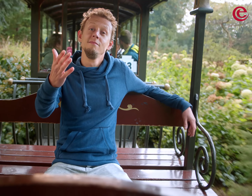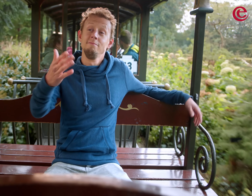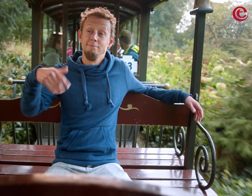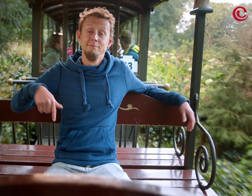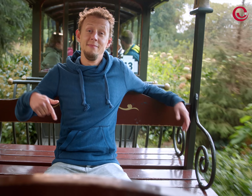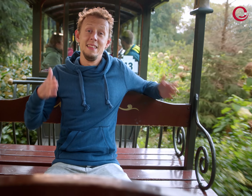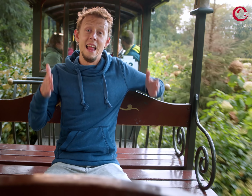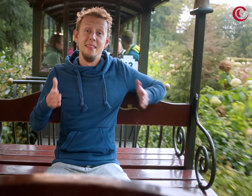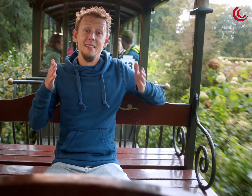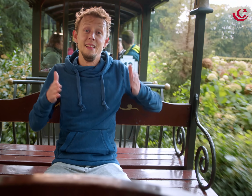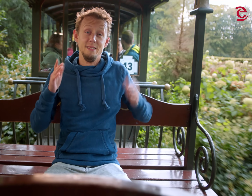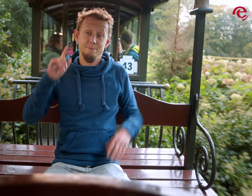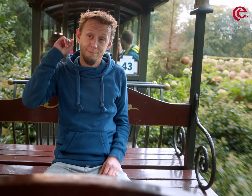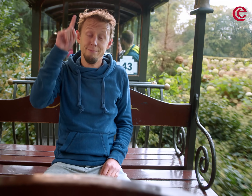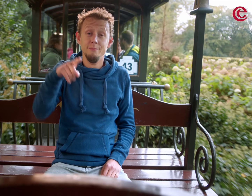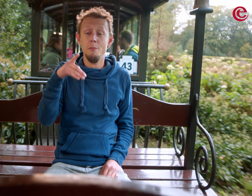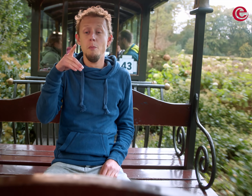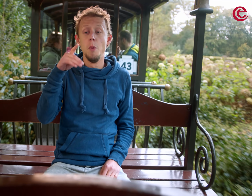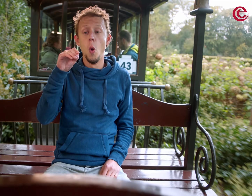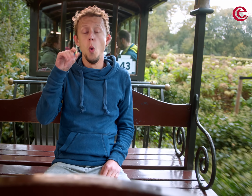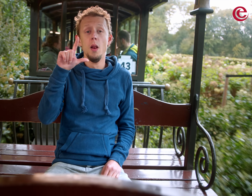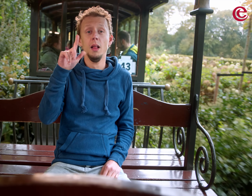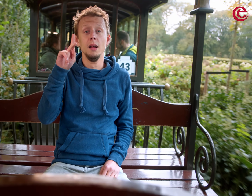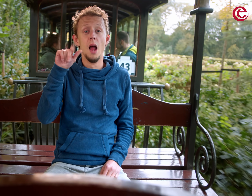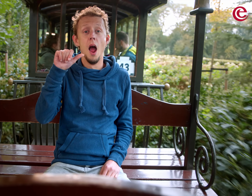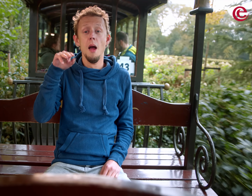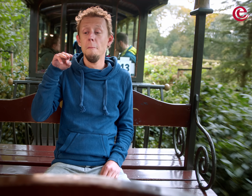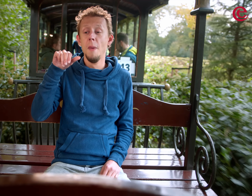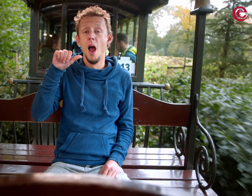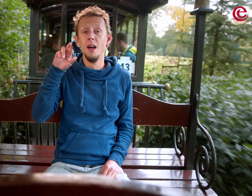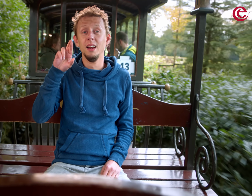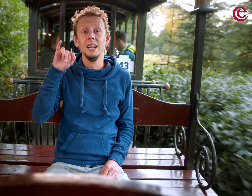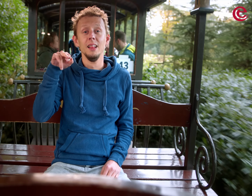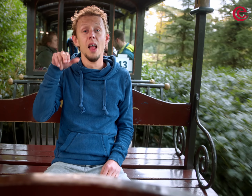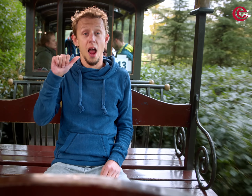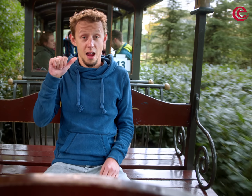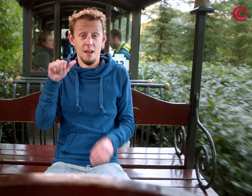We zijn op weg met de Stoomtrein naar de Polka Marina.